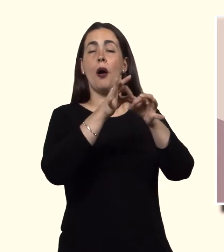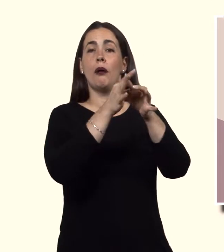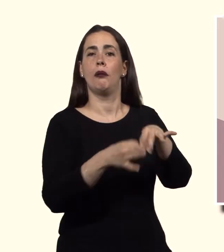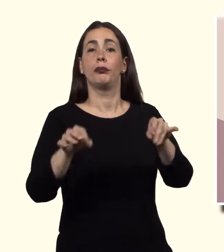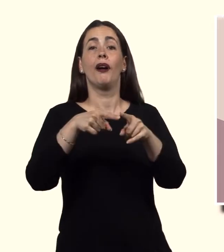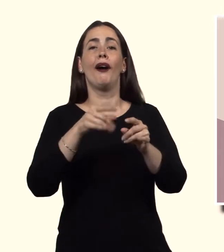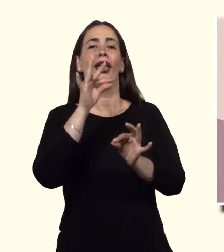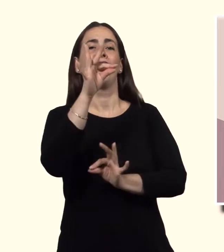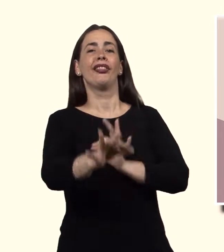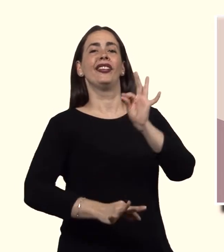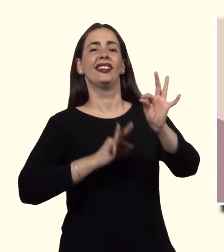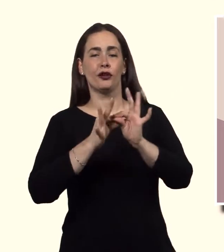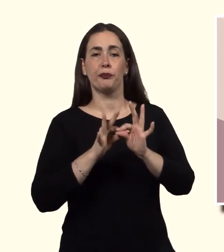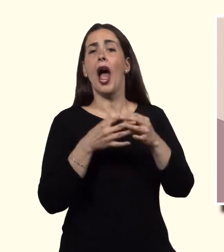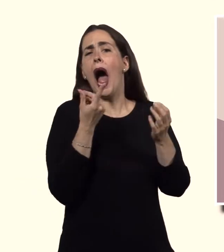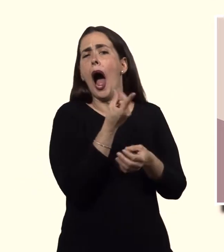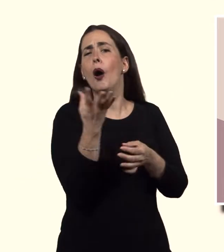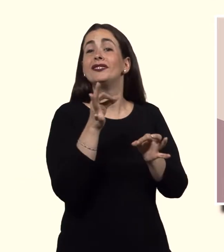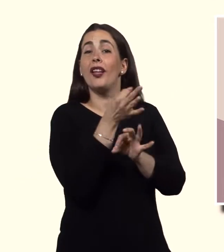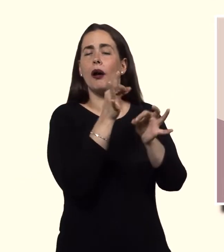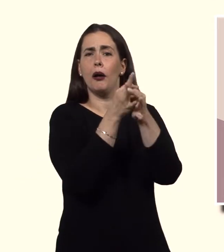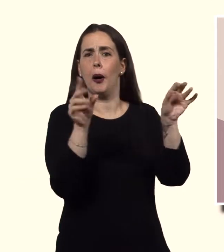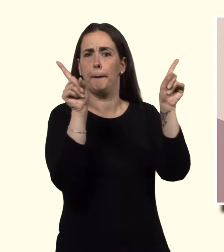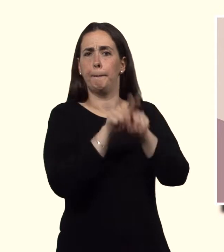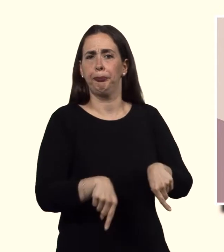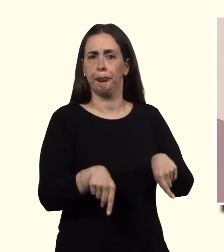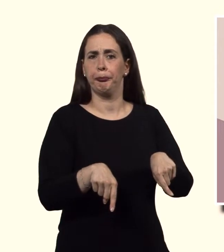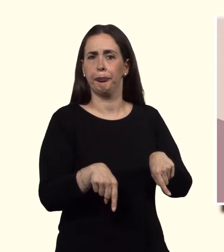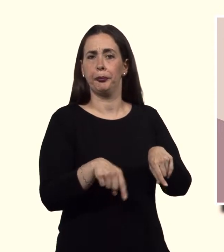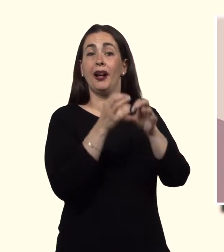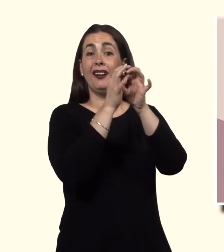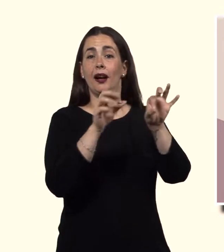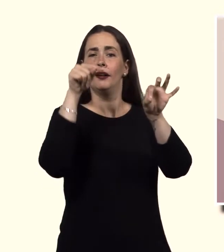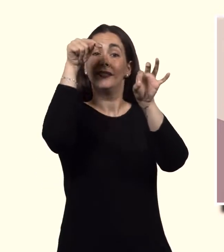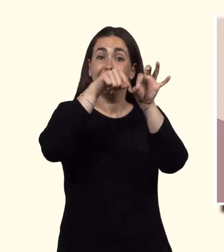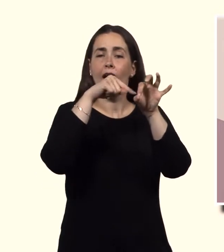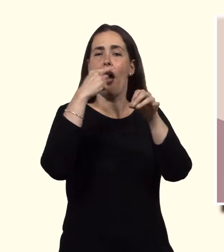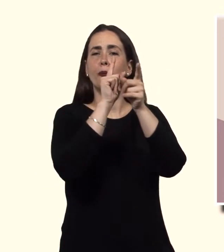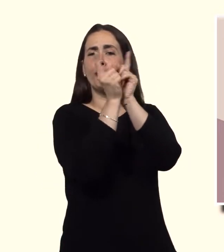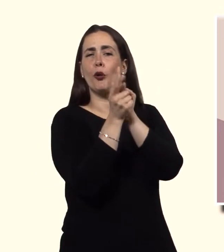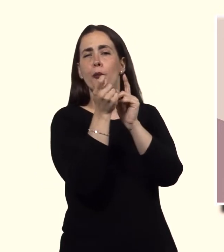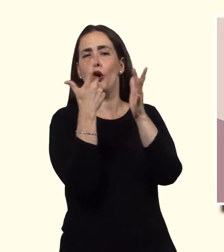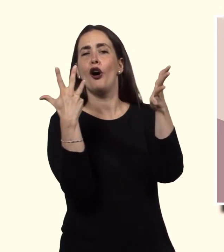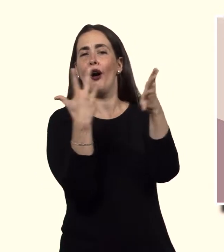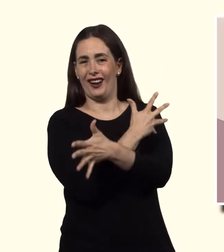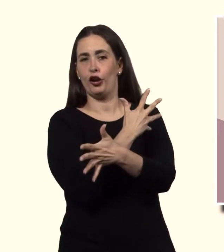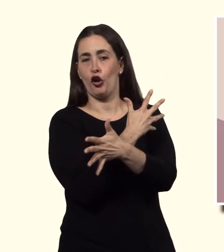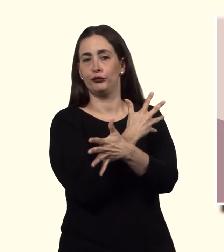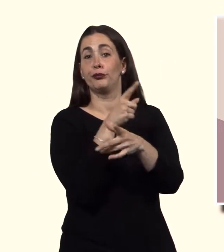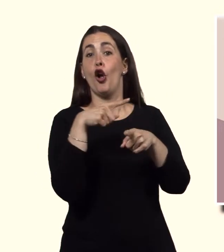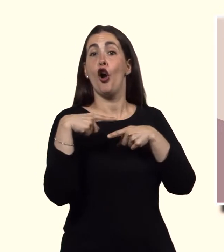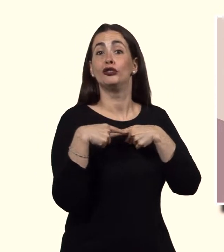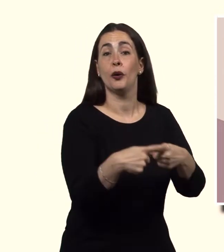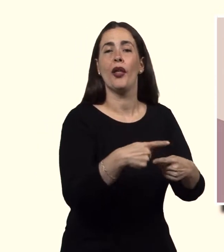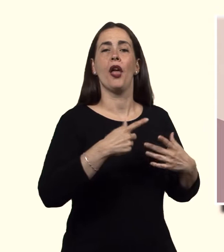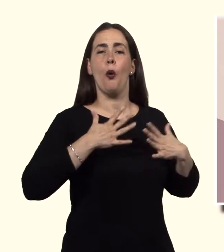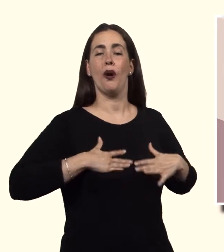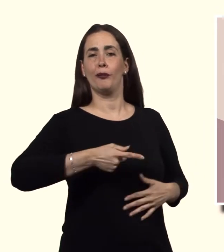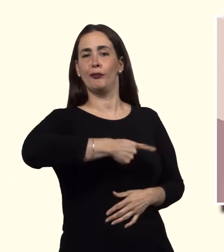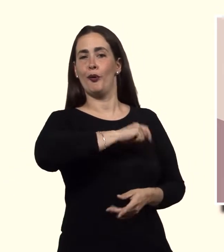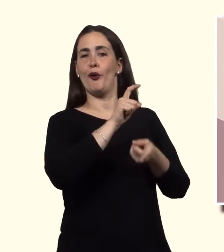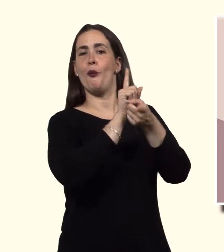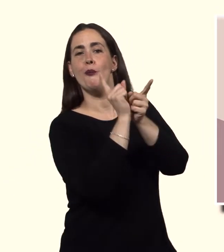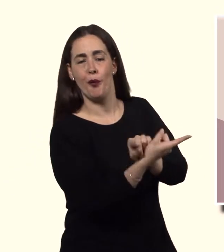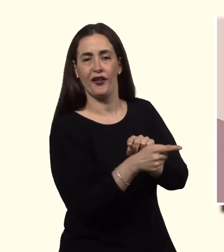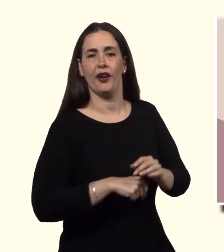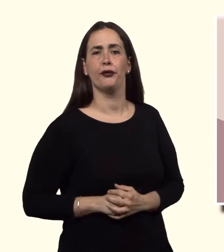Tot i ser una rèplica idèntica, experimenta mutacions –errors de lectura– que modifiquen el nostre cos.